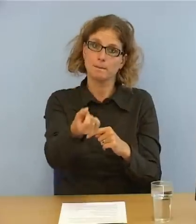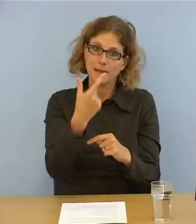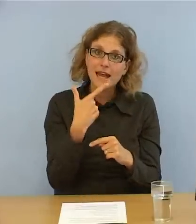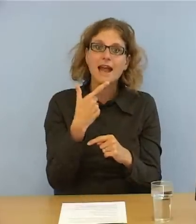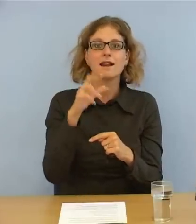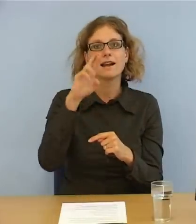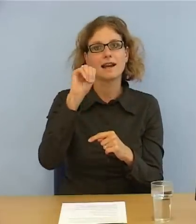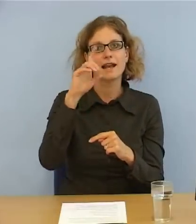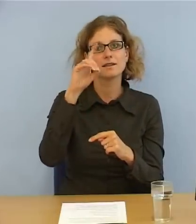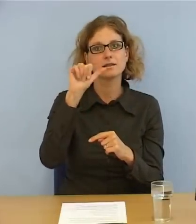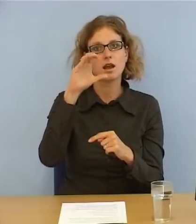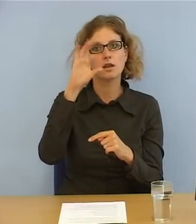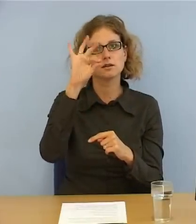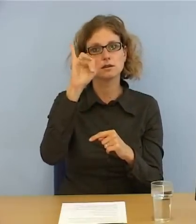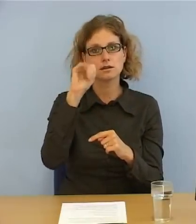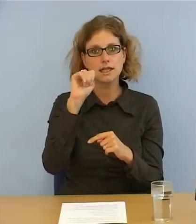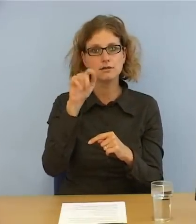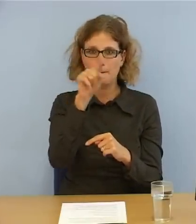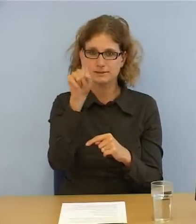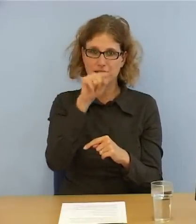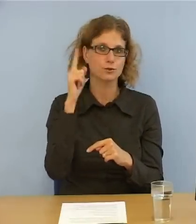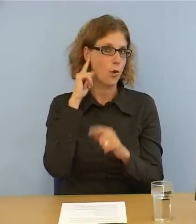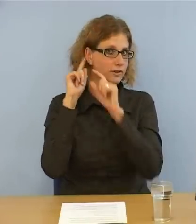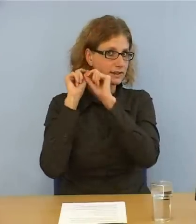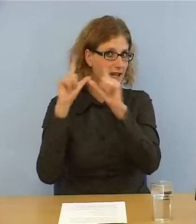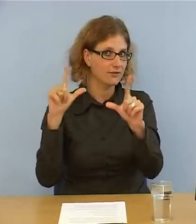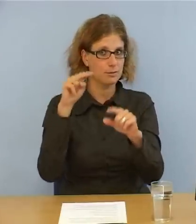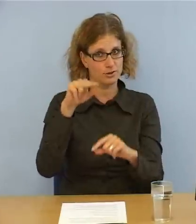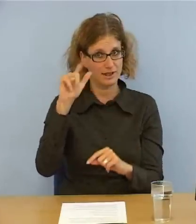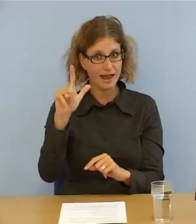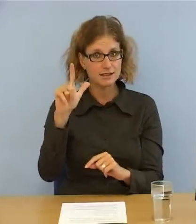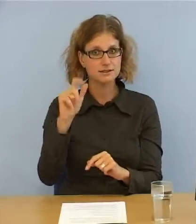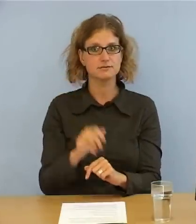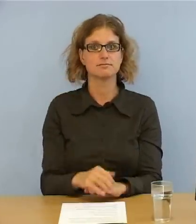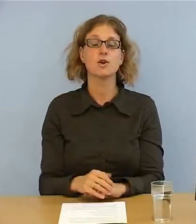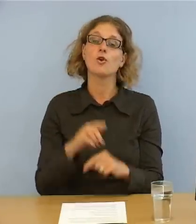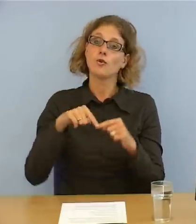stuur dan een e-mail naar redactie@doventv.nl.